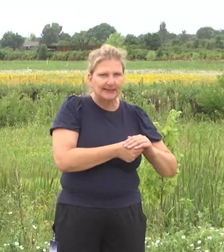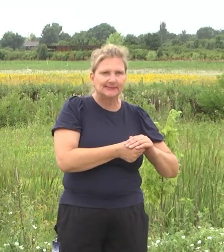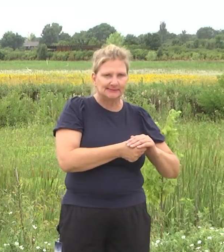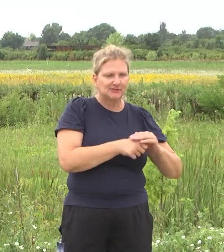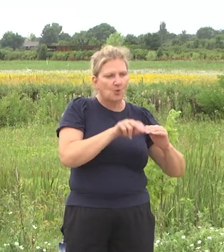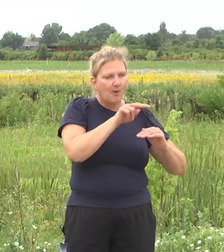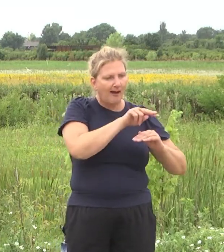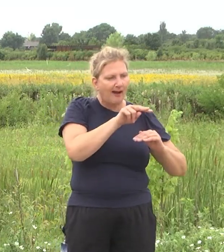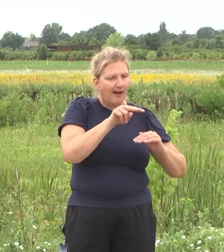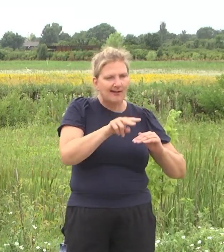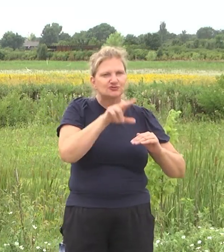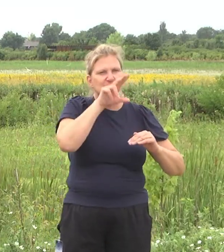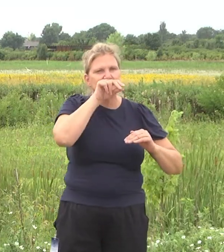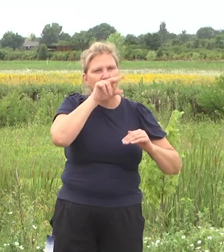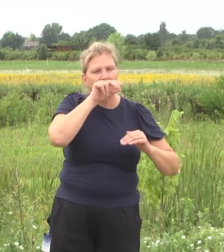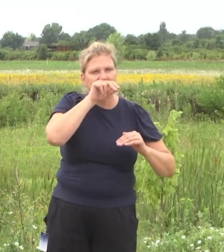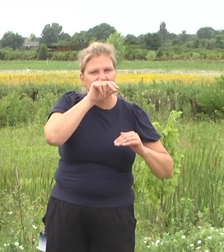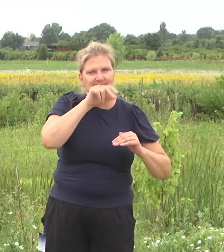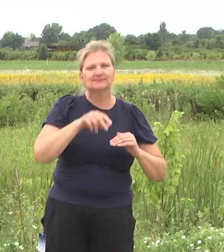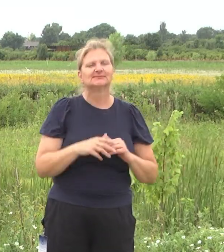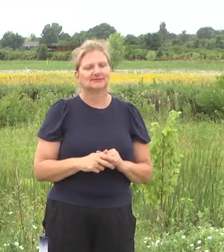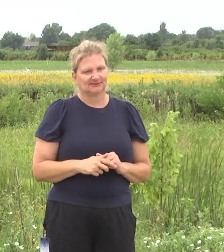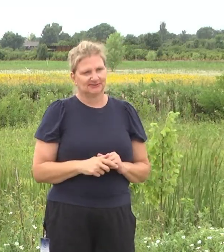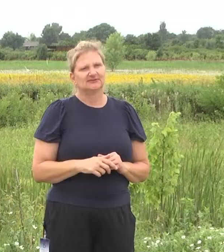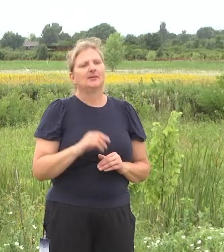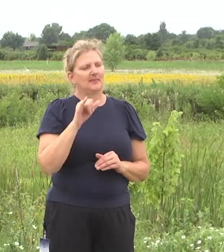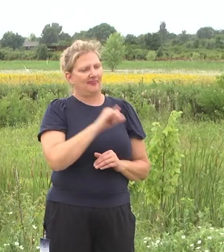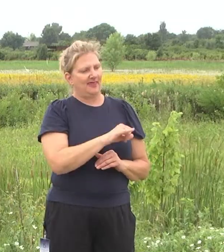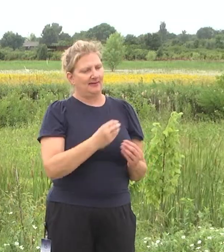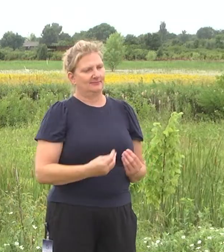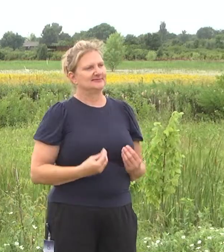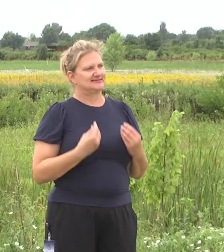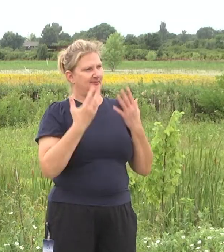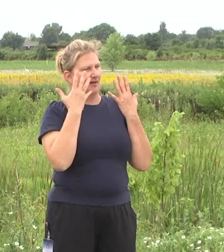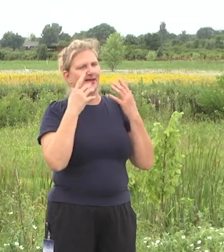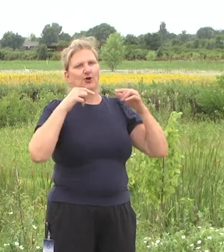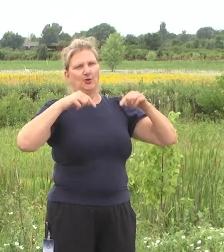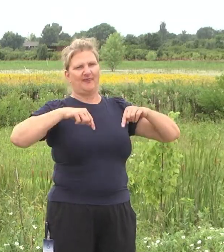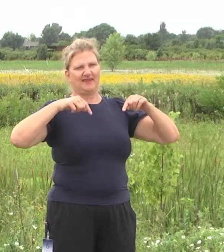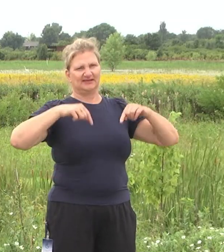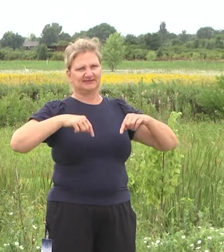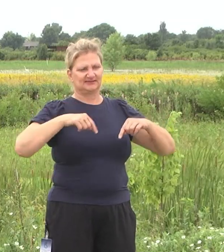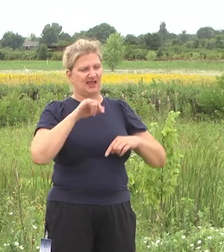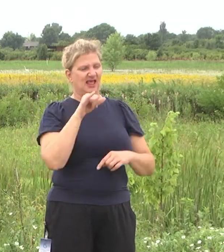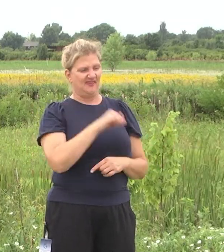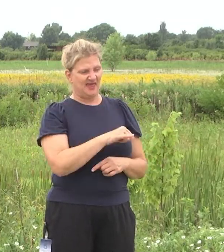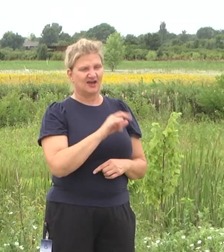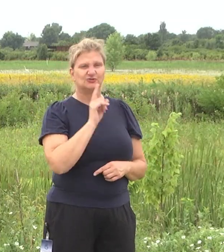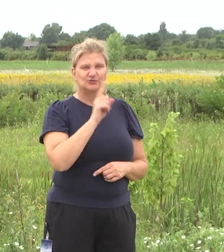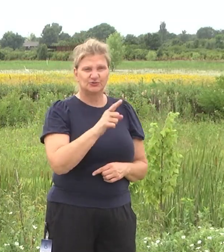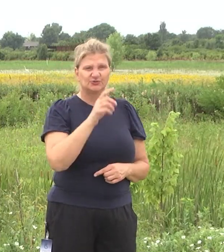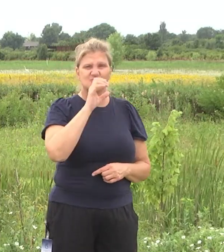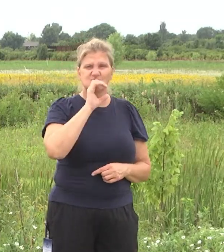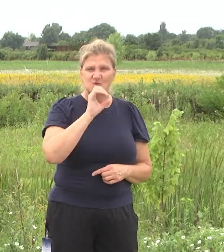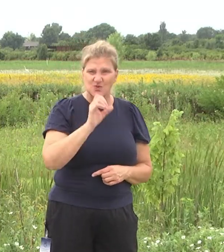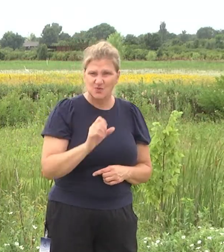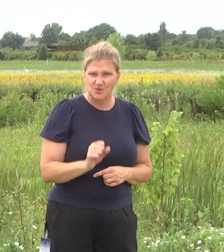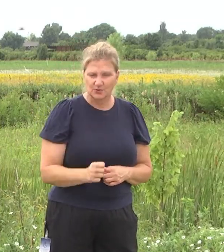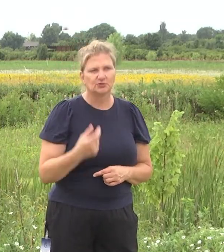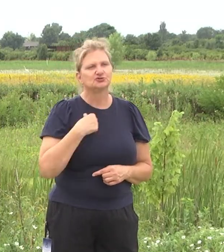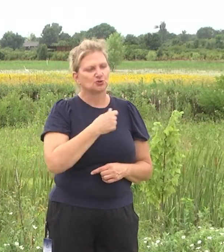este proyecto. La línea de patos se está oxidando, así que jugamos con eso con el